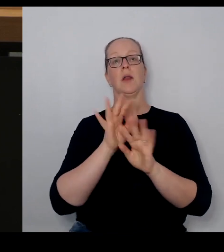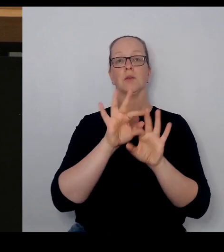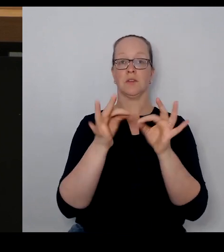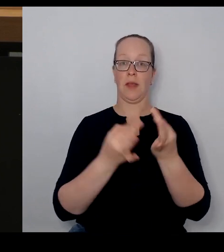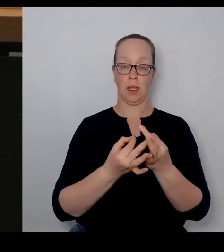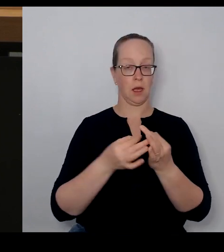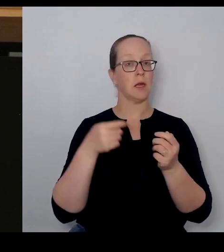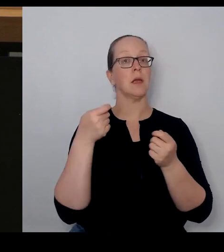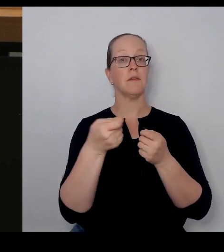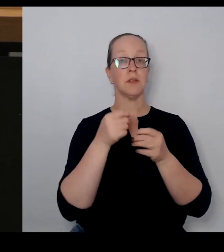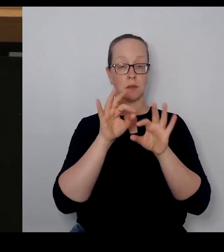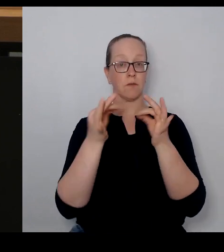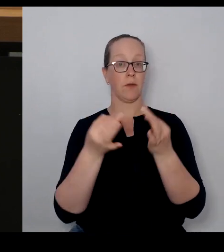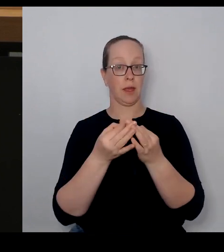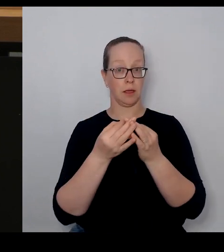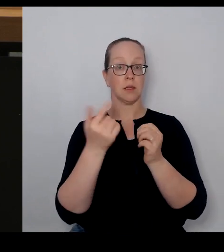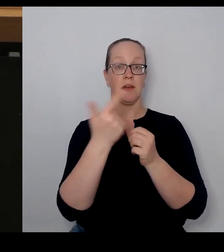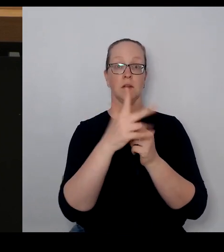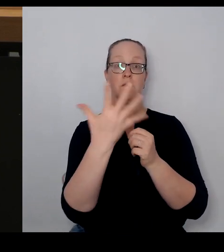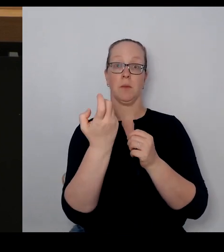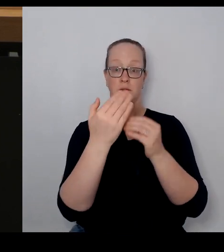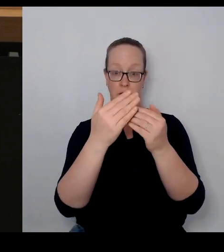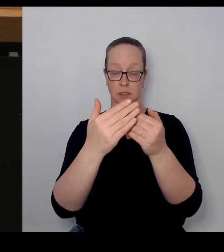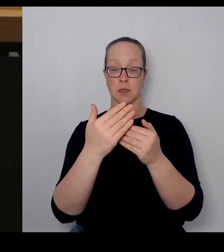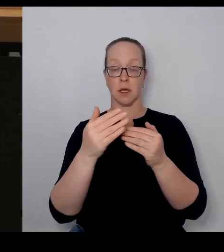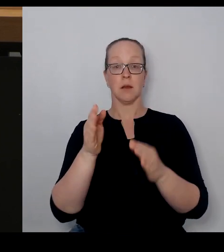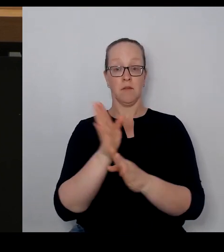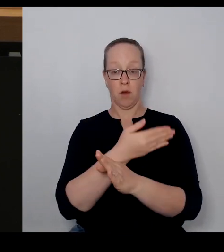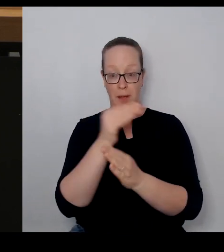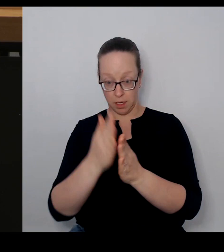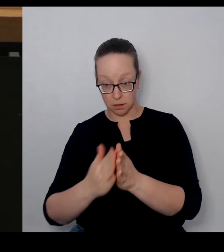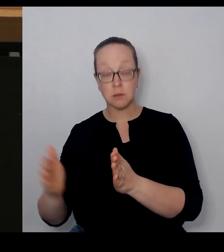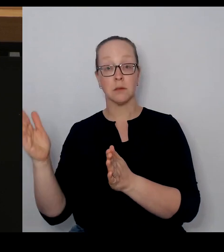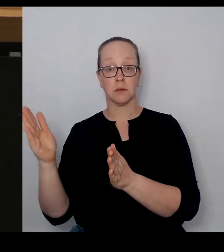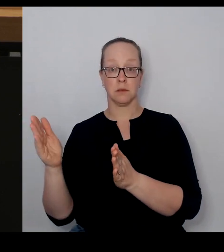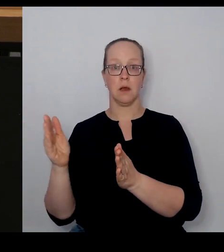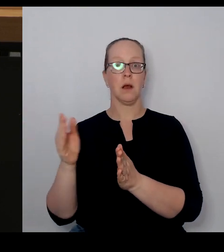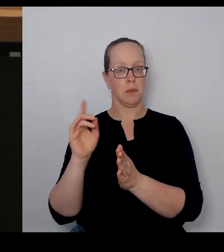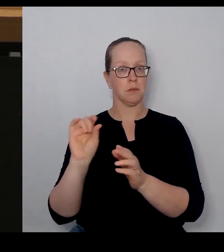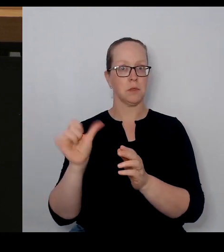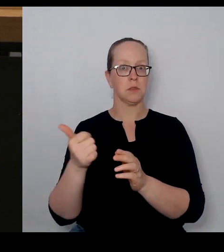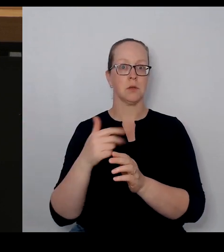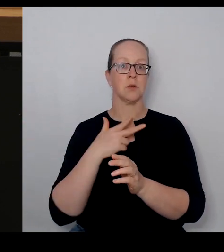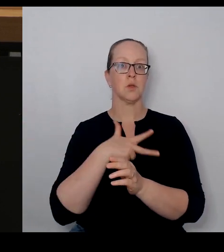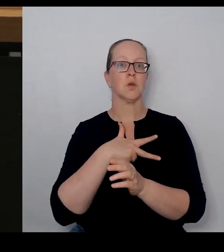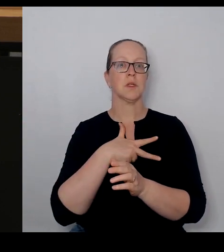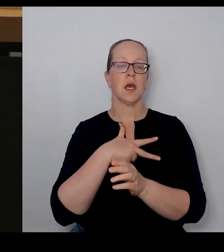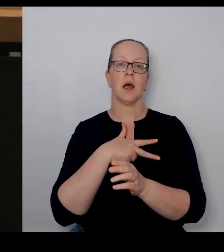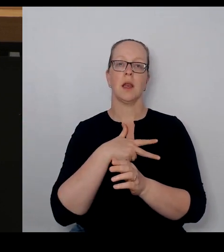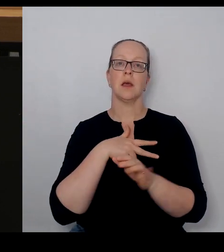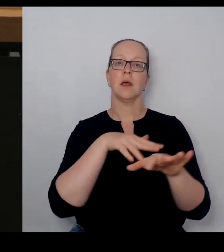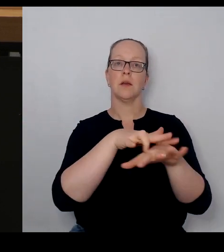für die soziale Infrastruktur Berlins. Darauf ist ja nun genug verwiesen worden. Und da